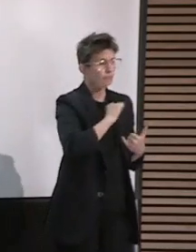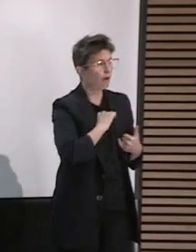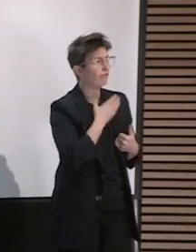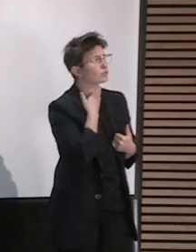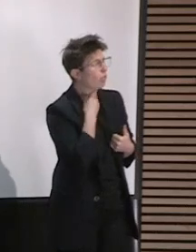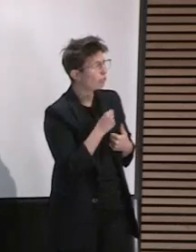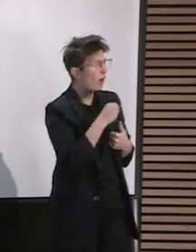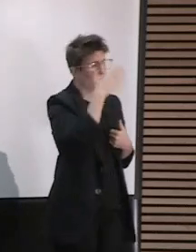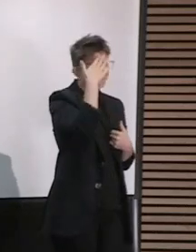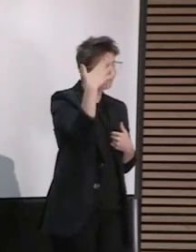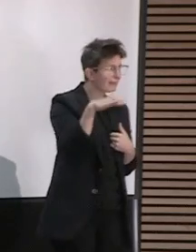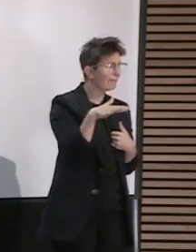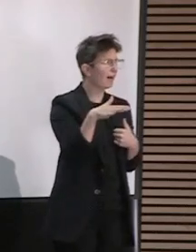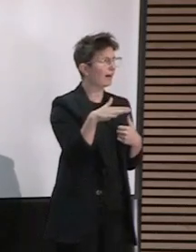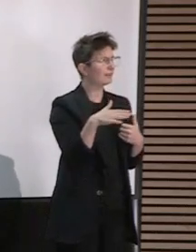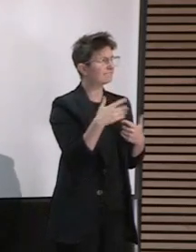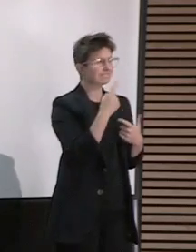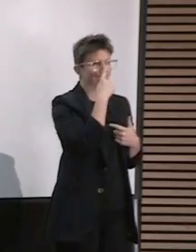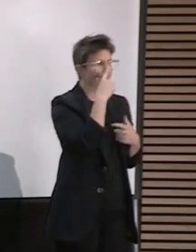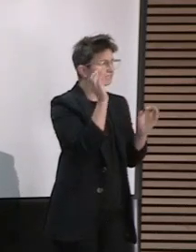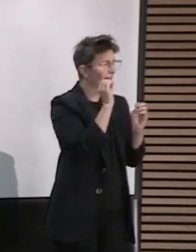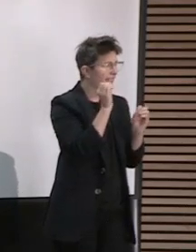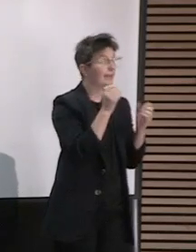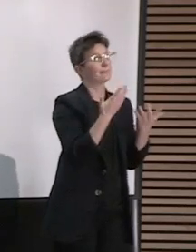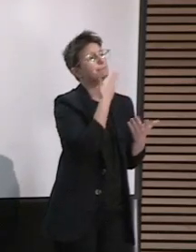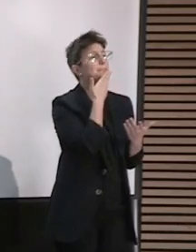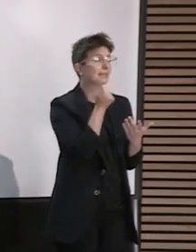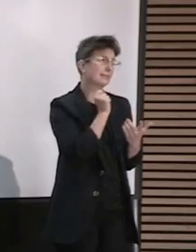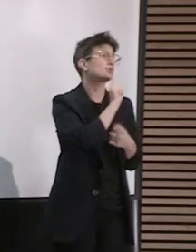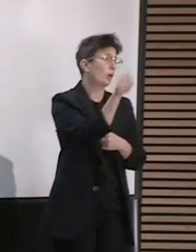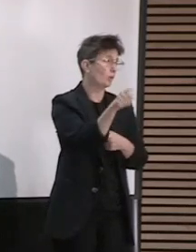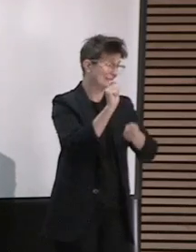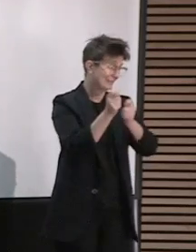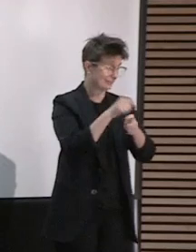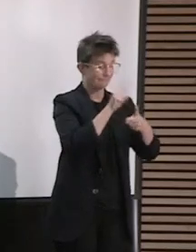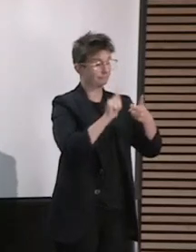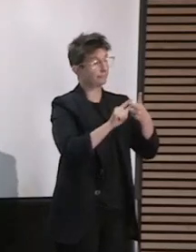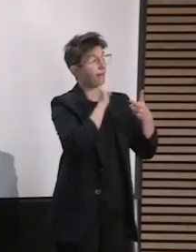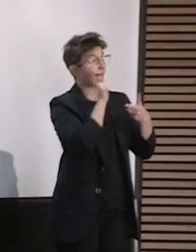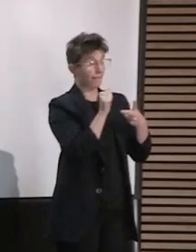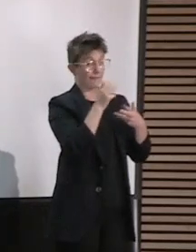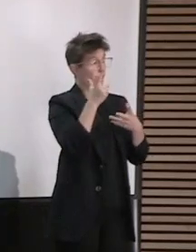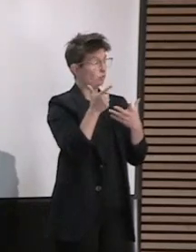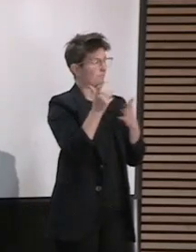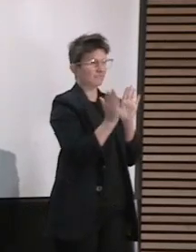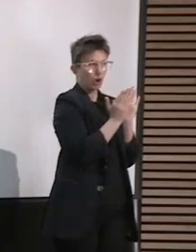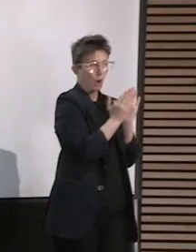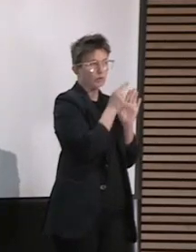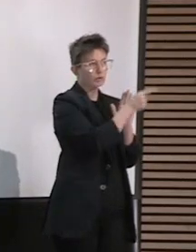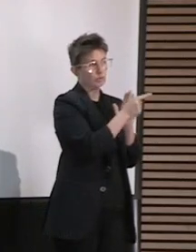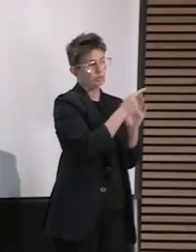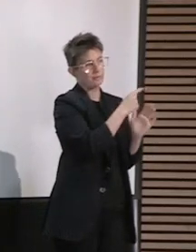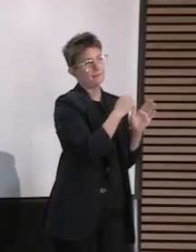Tuhinga o mua. Ko te tuatahi ko